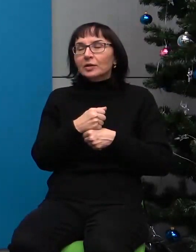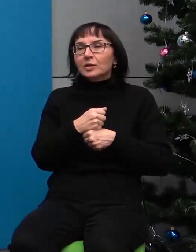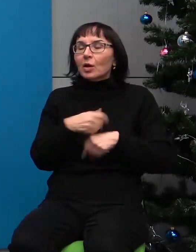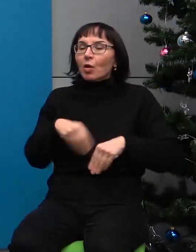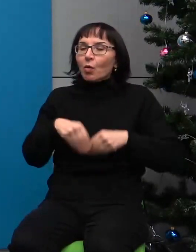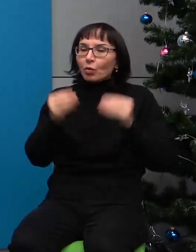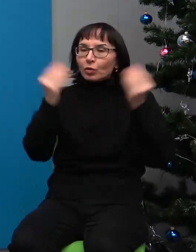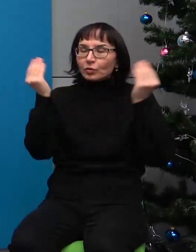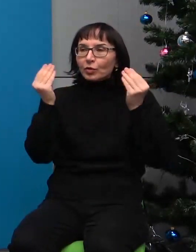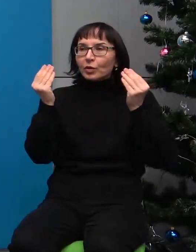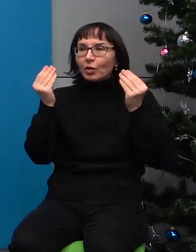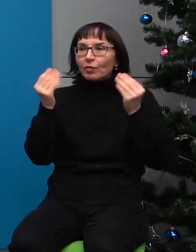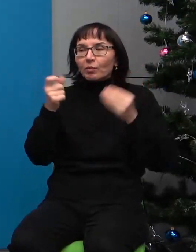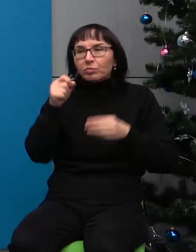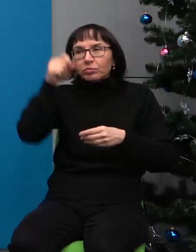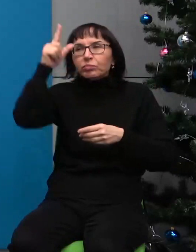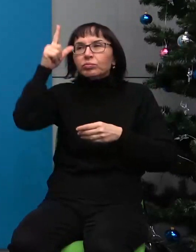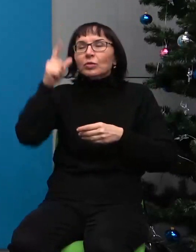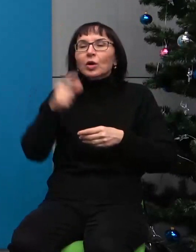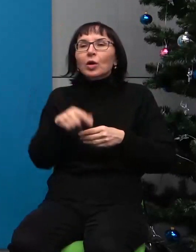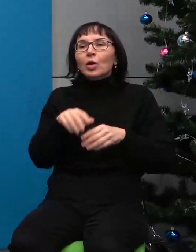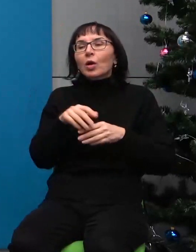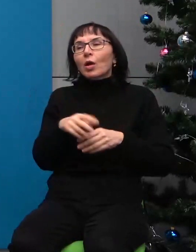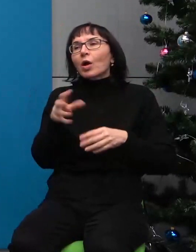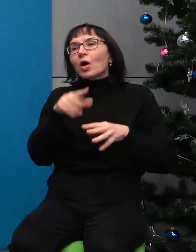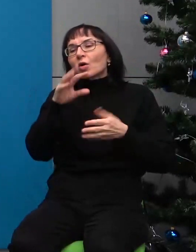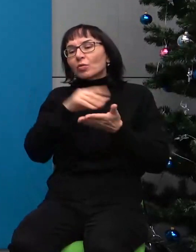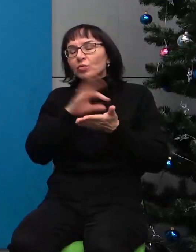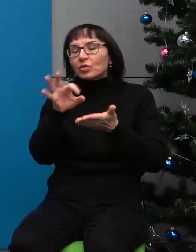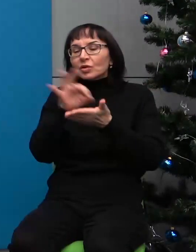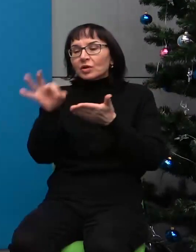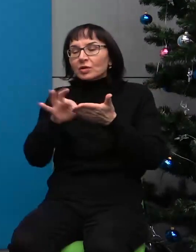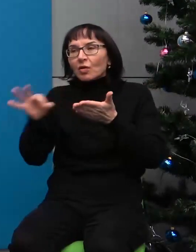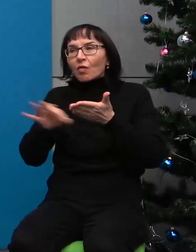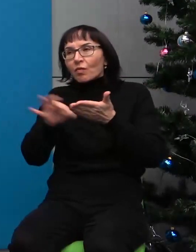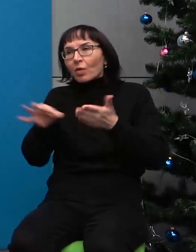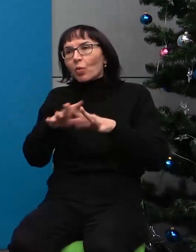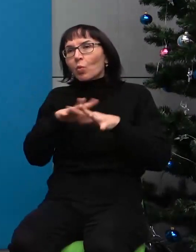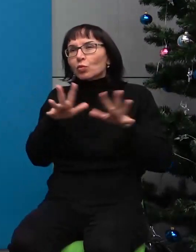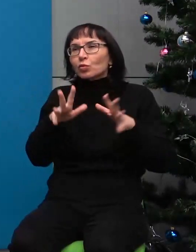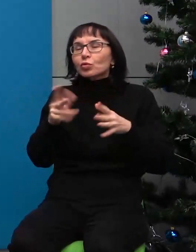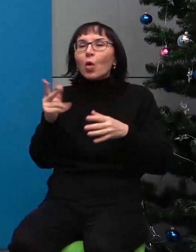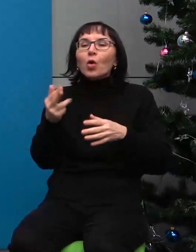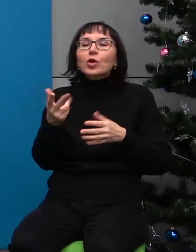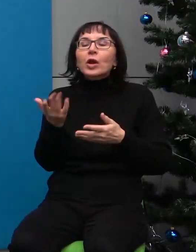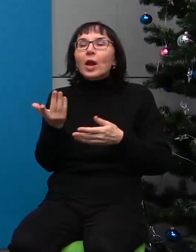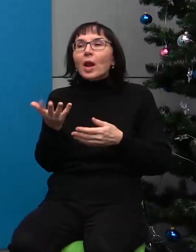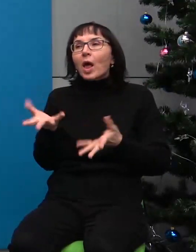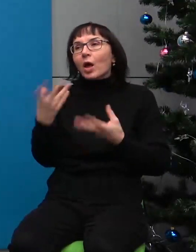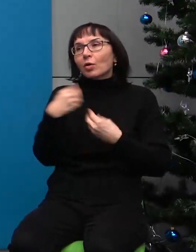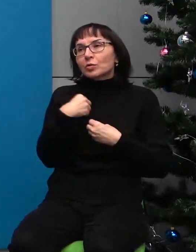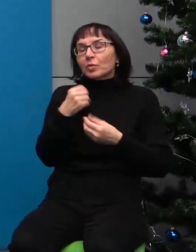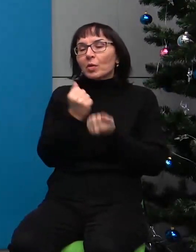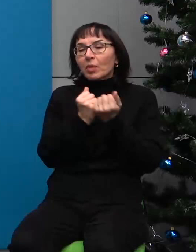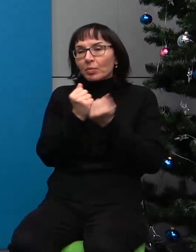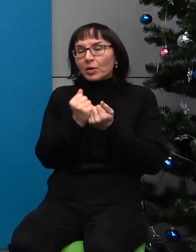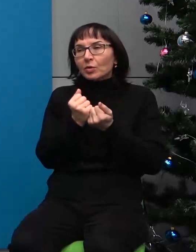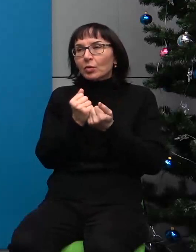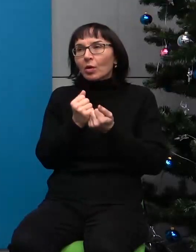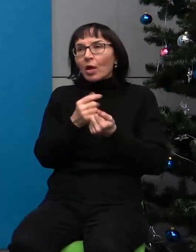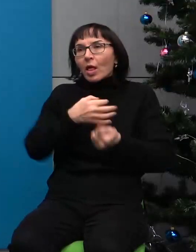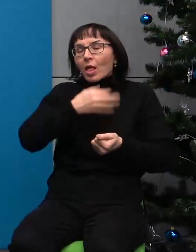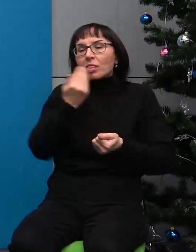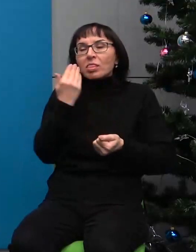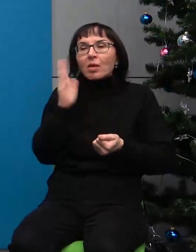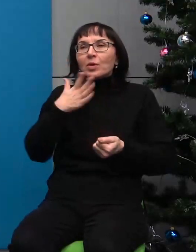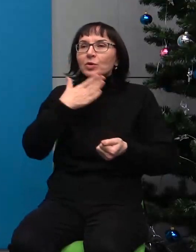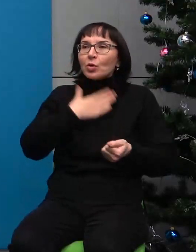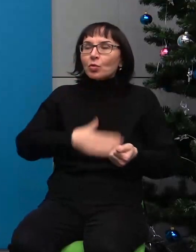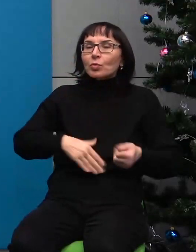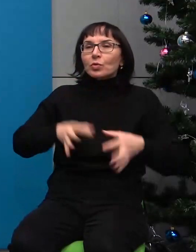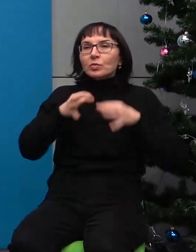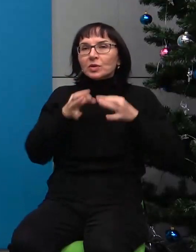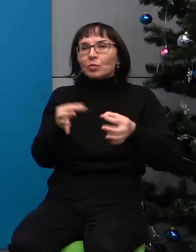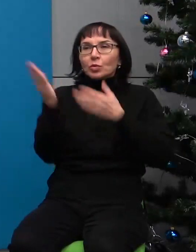Malowałem, rysowałem jak każde dziecko, ile się da mu papieru tyle go zużyje, ale najbardziej lubiłem samochody, czytałem o samochodach i czytać i pisać.